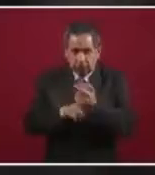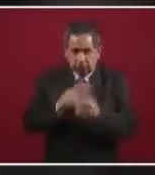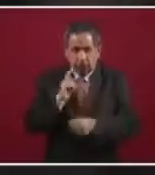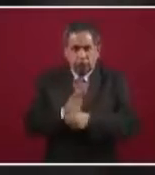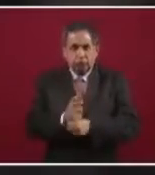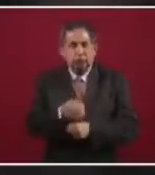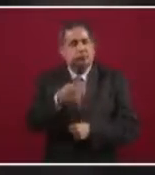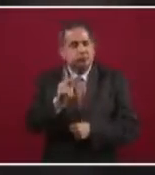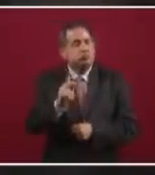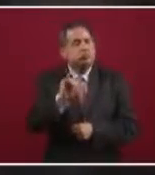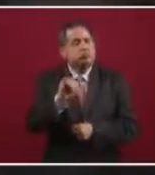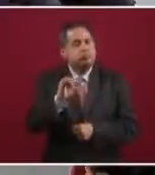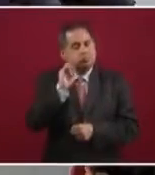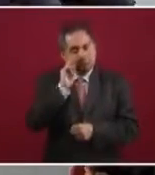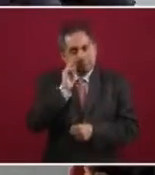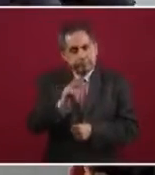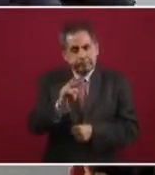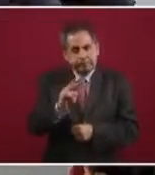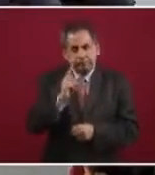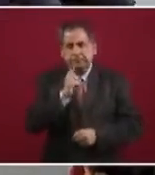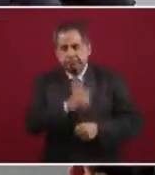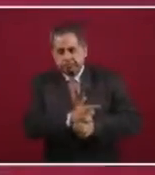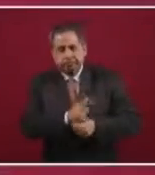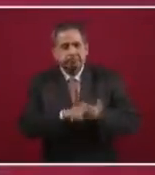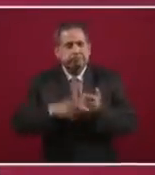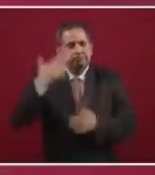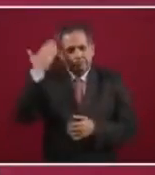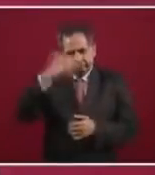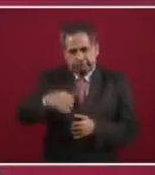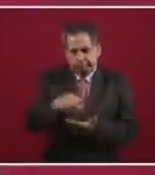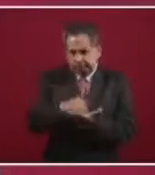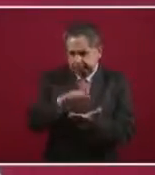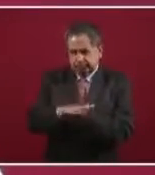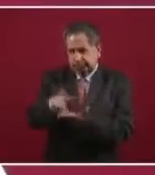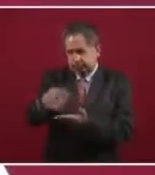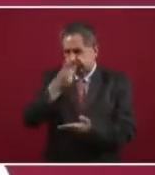Pero sí, efectivamente lo tenemos en el radar, lo tenemos documentado como usted lo está observando.